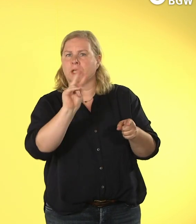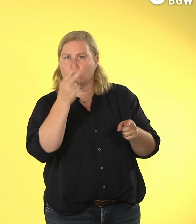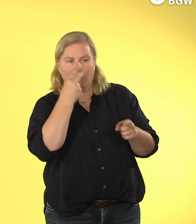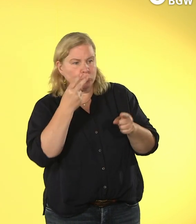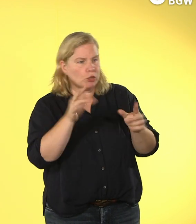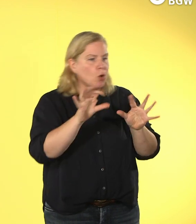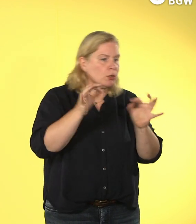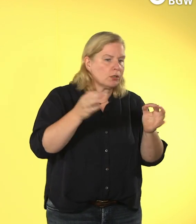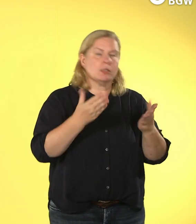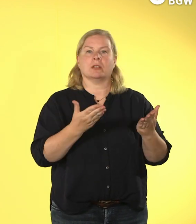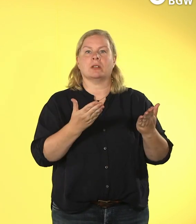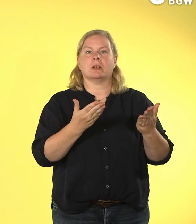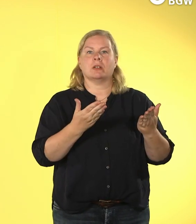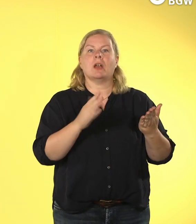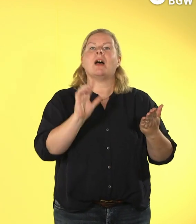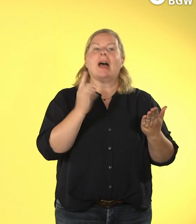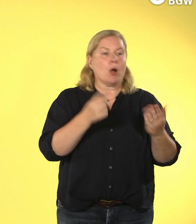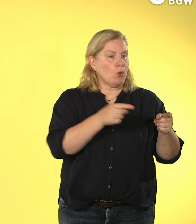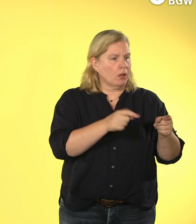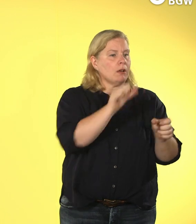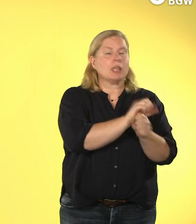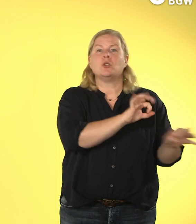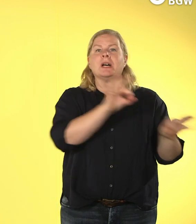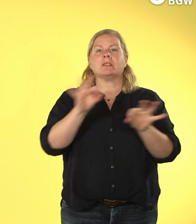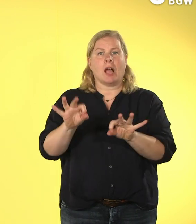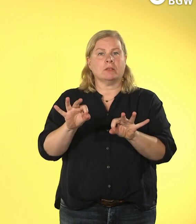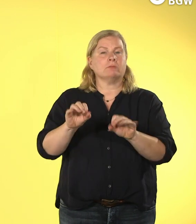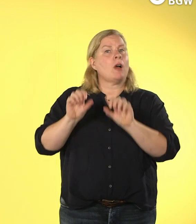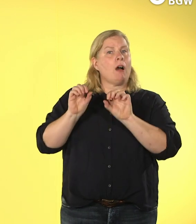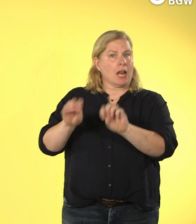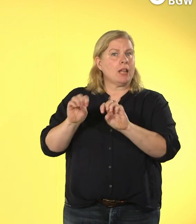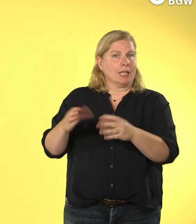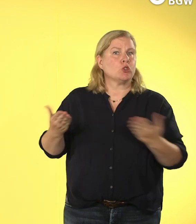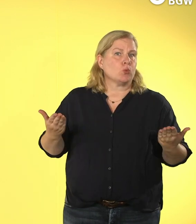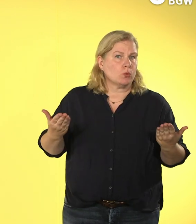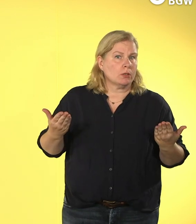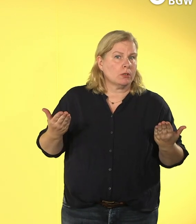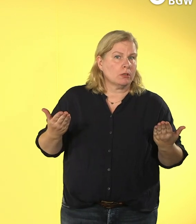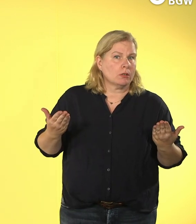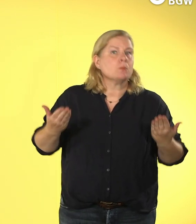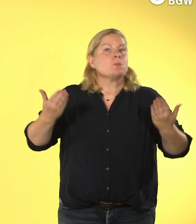zum Einsetzen in Anleitungs- und die Unterweisungssituation: